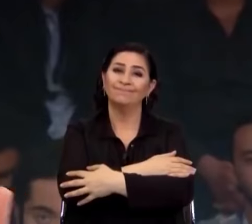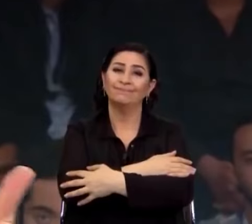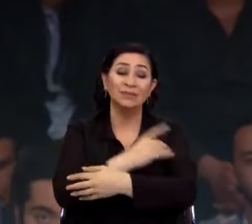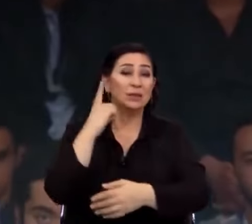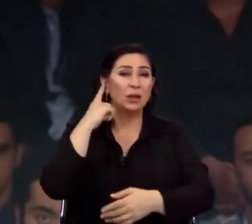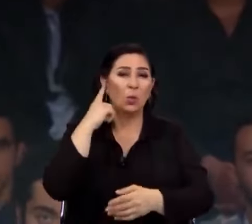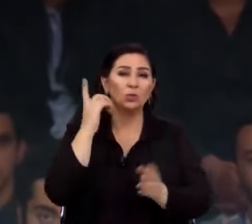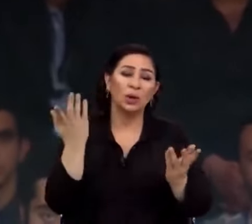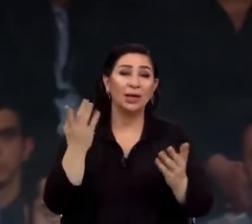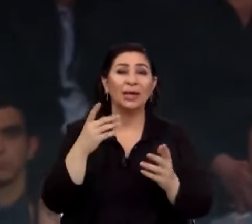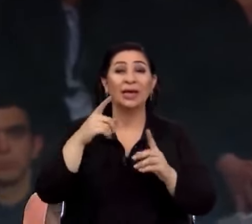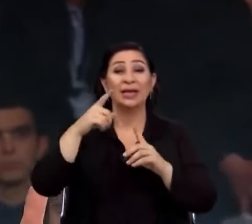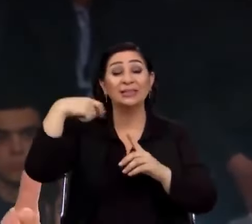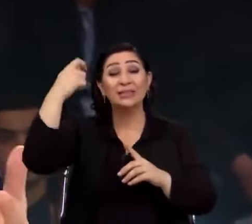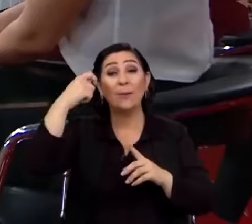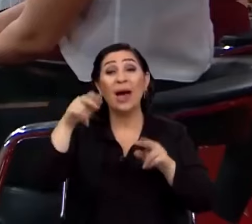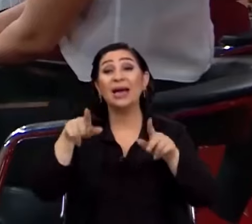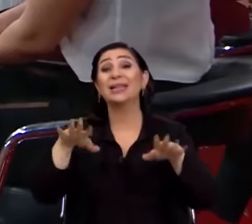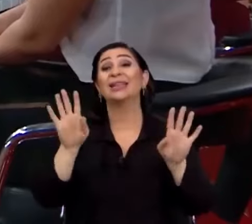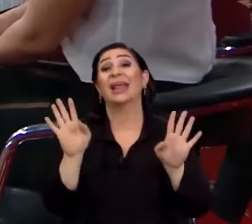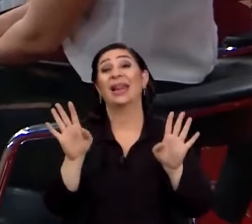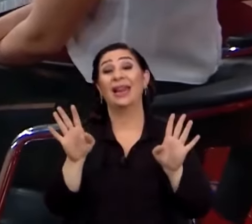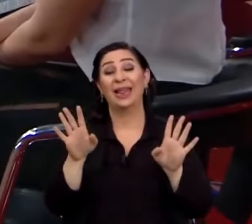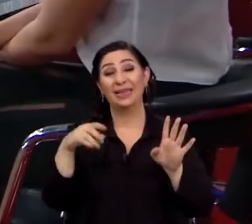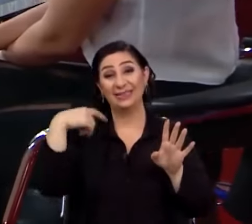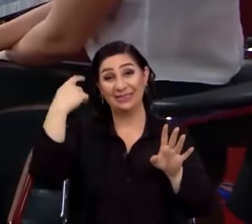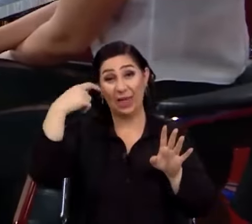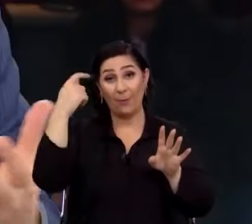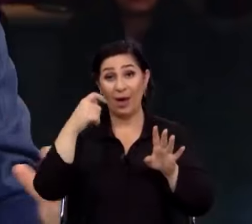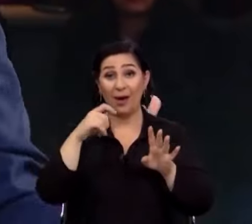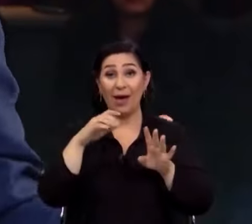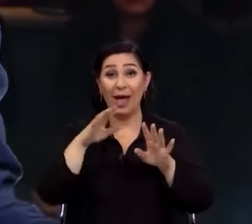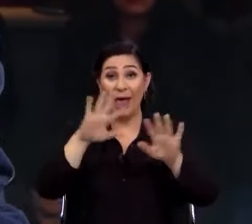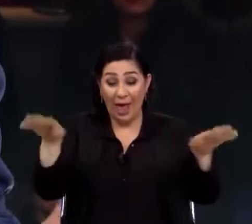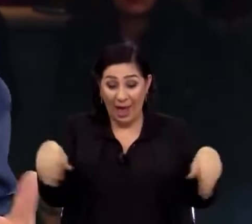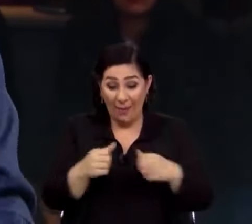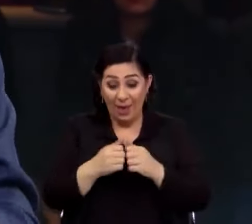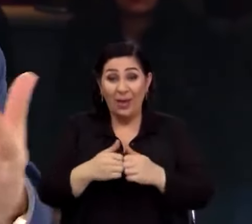Tabii sinemada aynı şey yok sinemada bütün seyirci beraber nefes alıp beraber